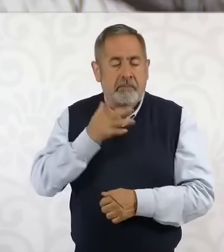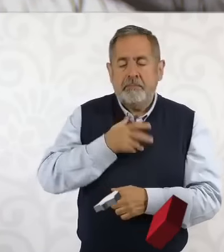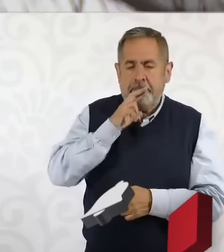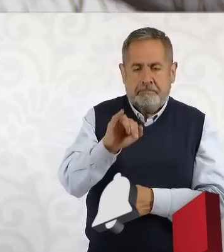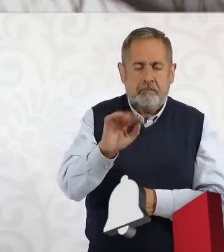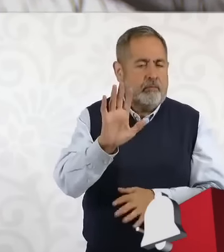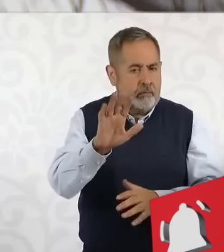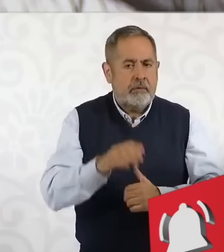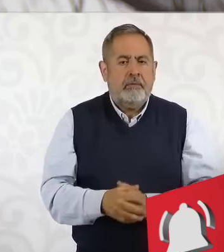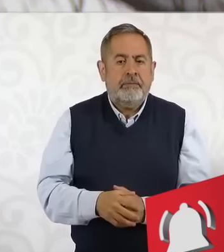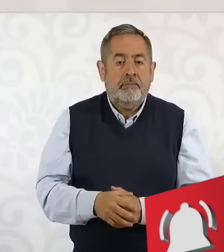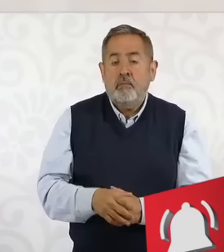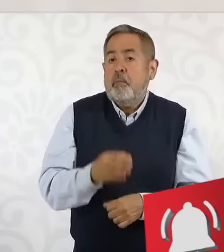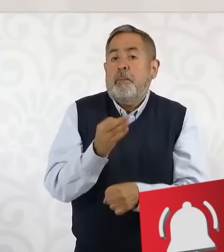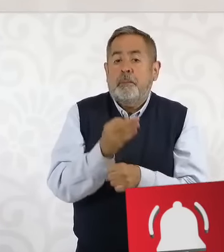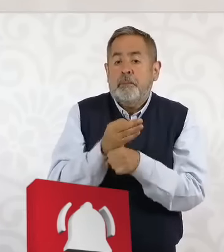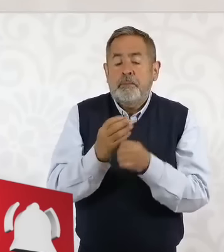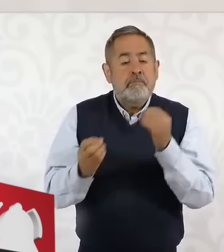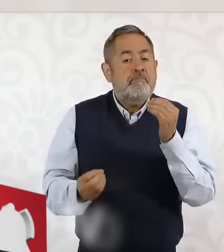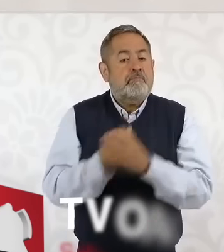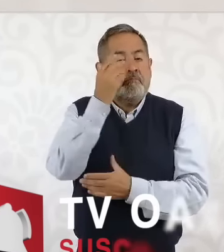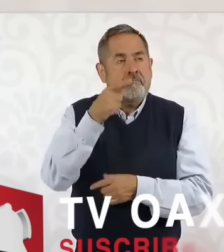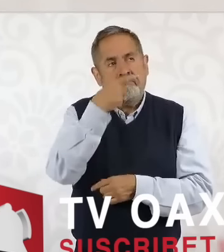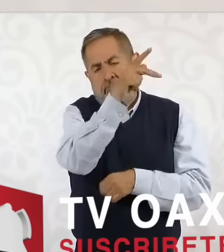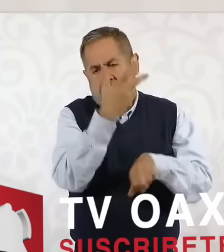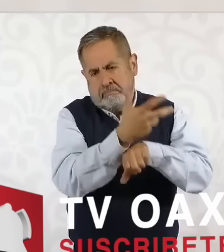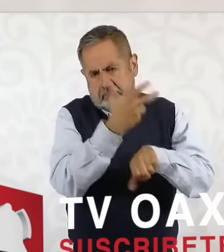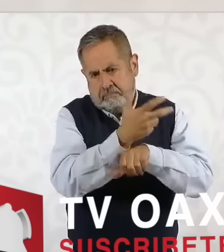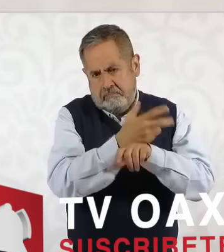es una una nueva visión del gobierno de los Estados Unidos que estuvo presente también en